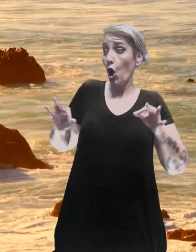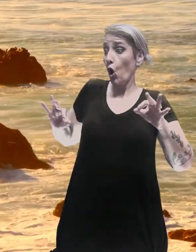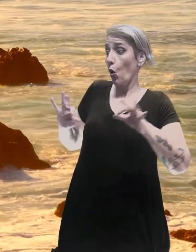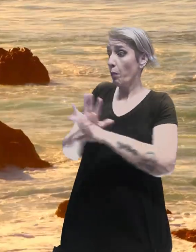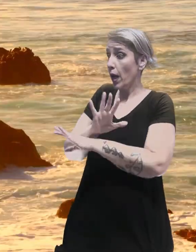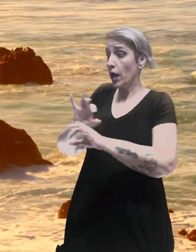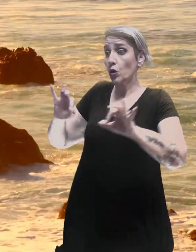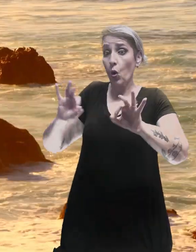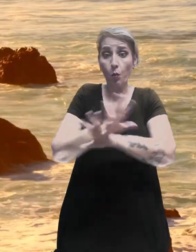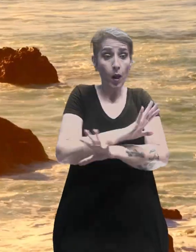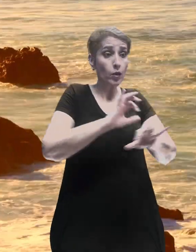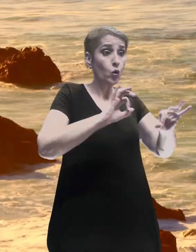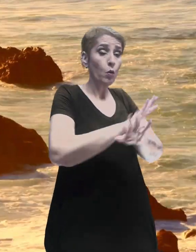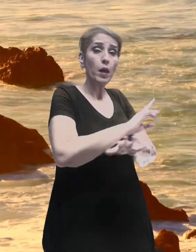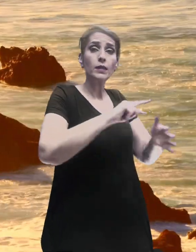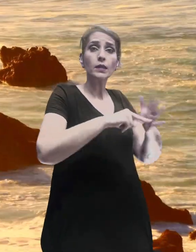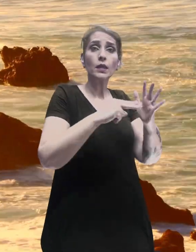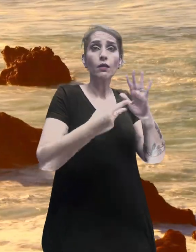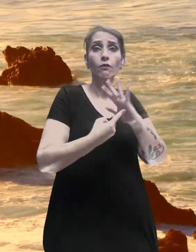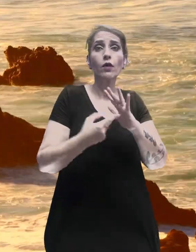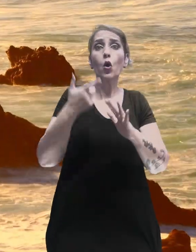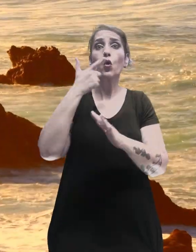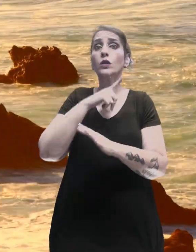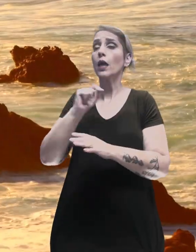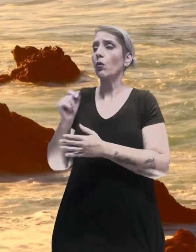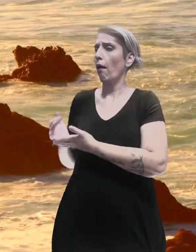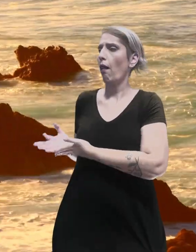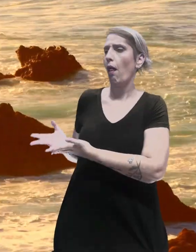está em acumular experiências, conquistas ou relacionamentos...